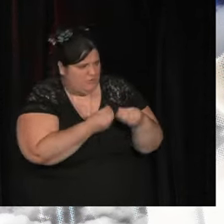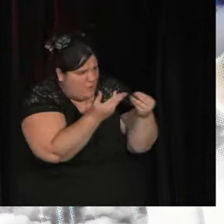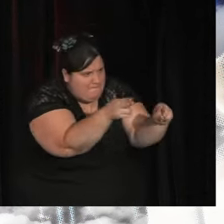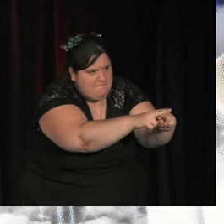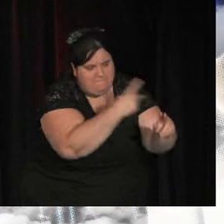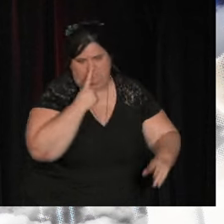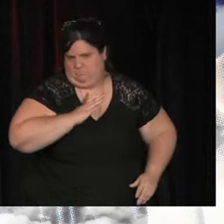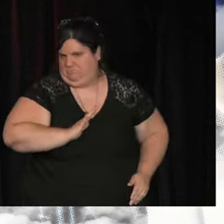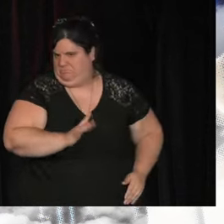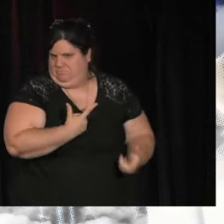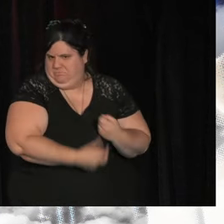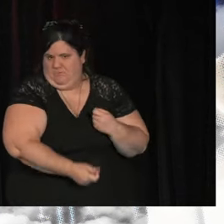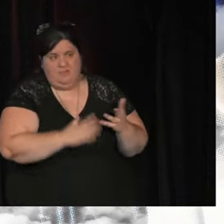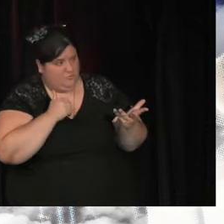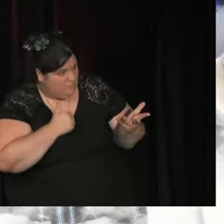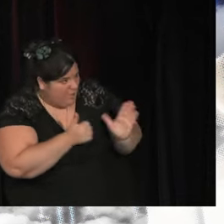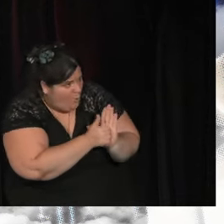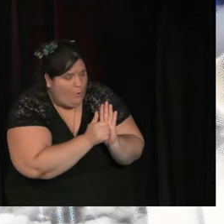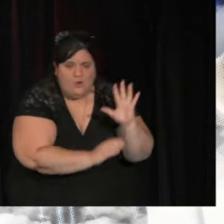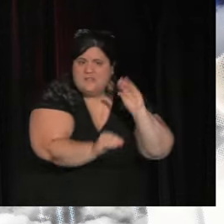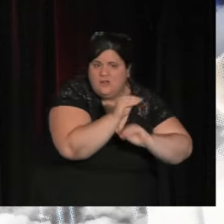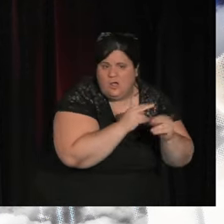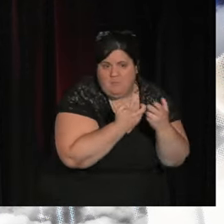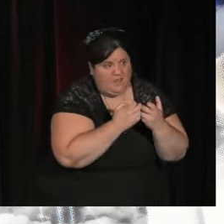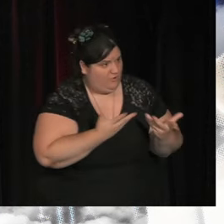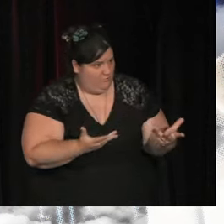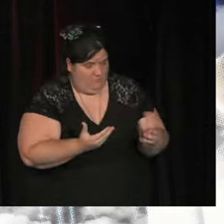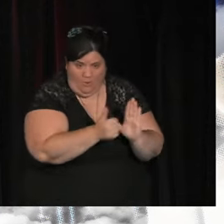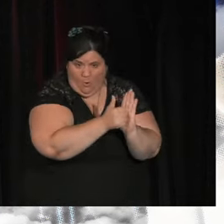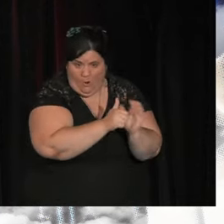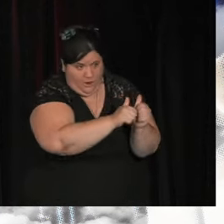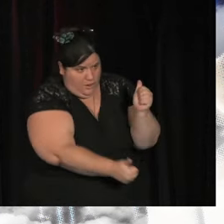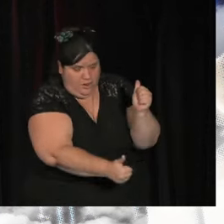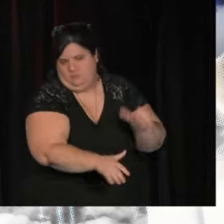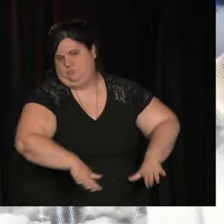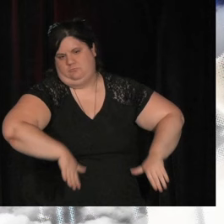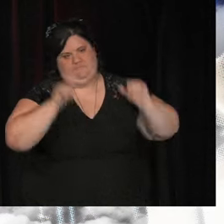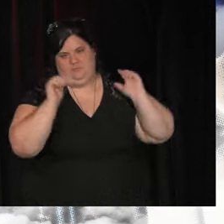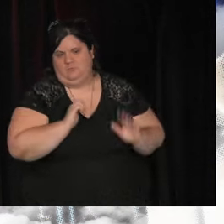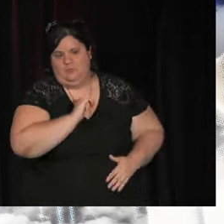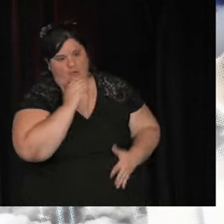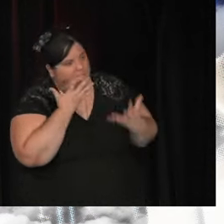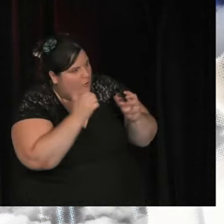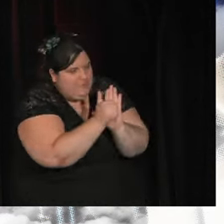Et encore une fois, l'objectif, c'était de toutes et tous les mettre en valeur. Donc forcément, si on crée des modes de jeu qui étaient focus sur l'attaque